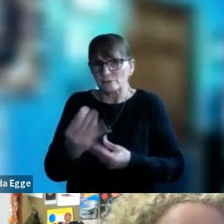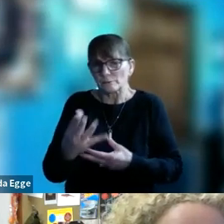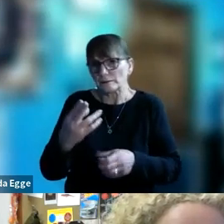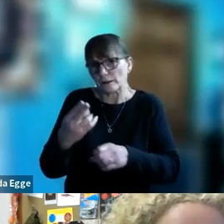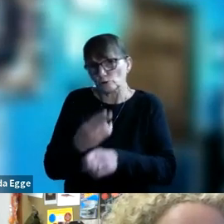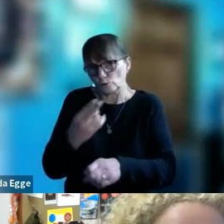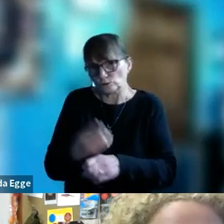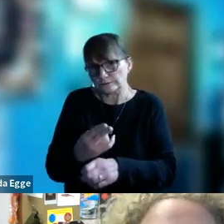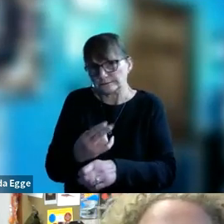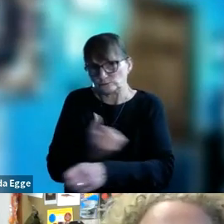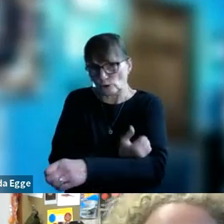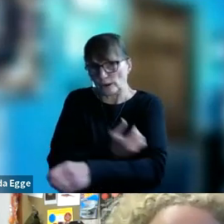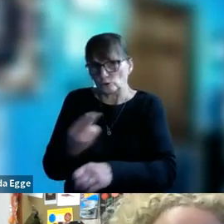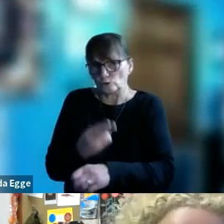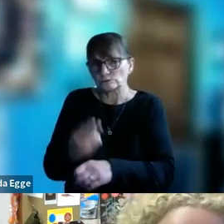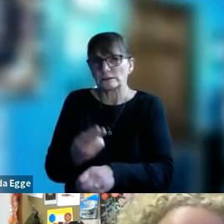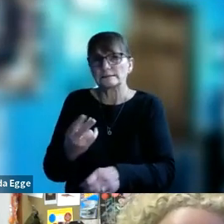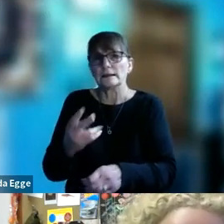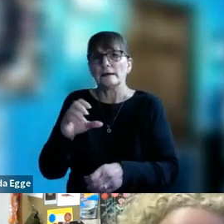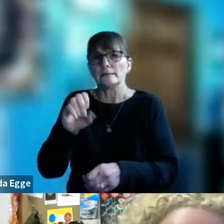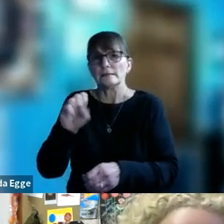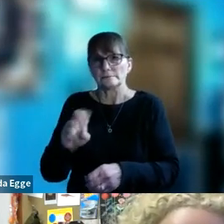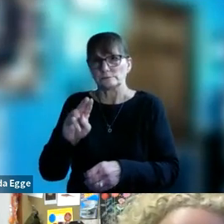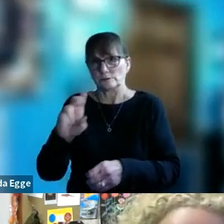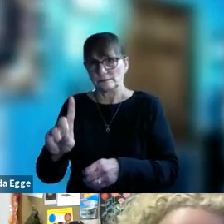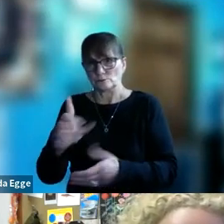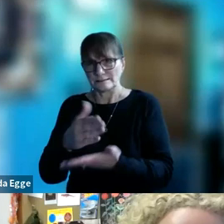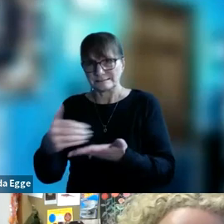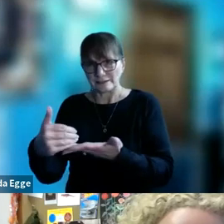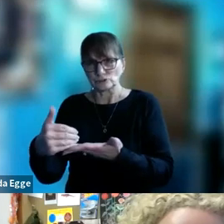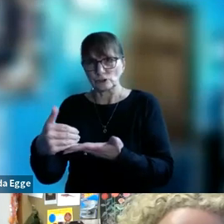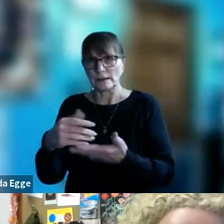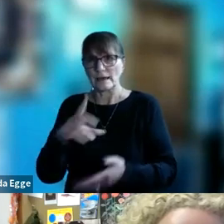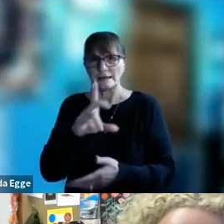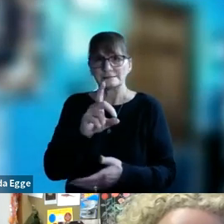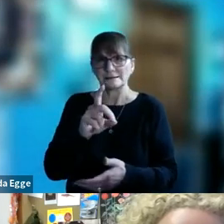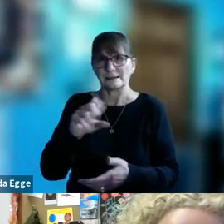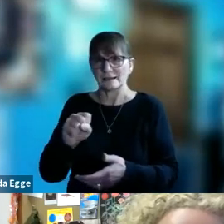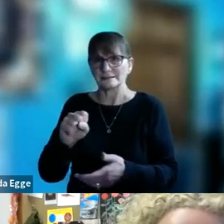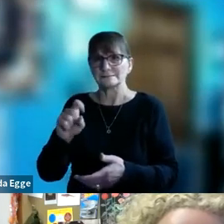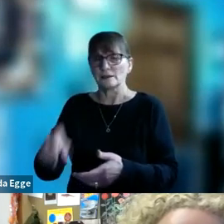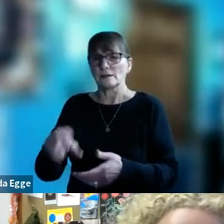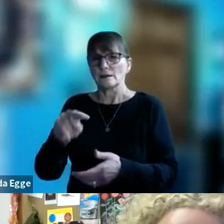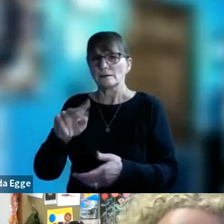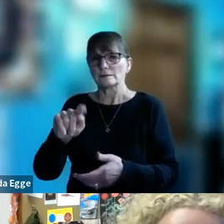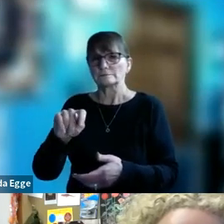en la sección de historial de consumo de sustancias y entonces el DDS, en este caso, Natasha, determinará si es material o no.